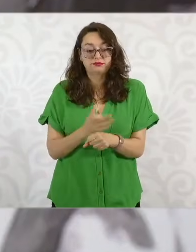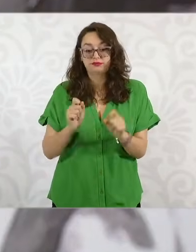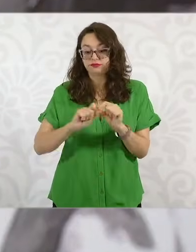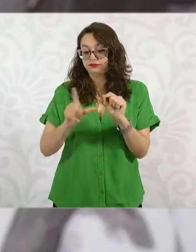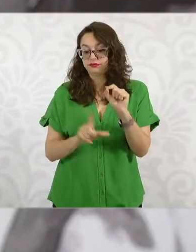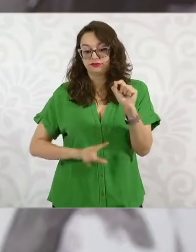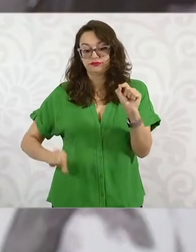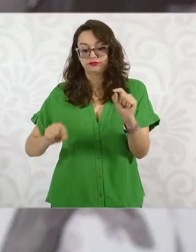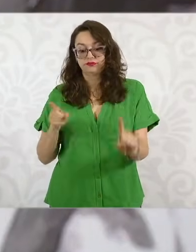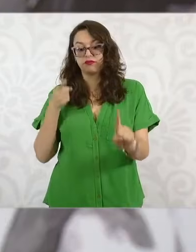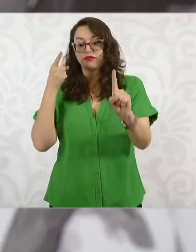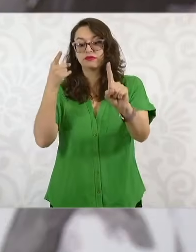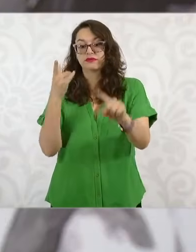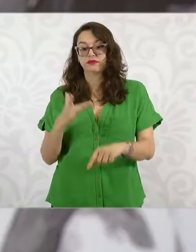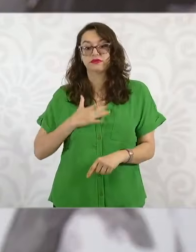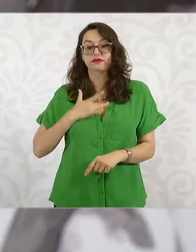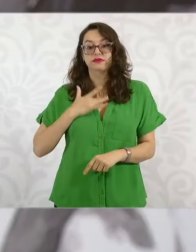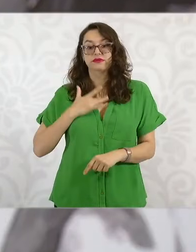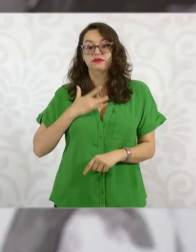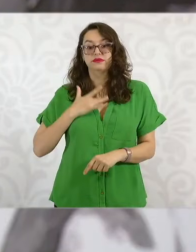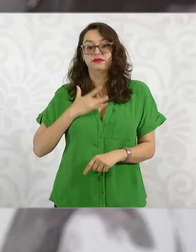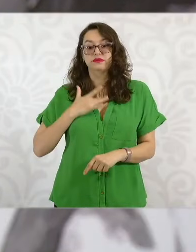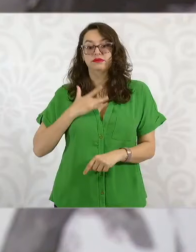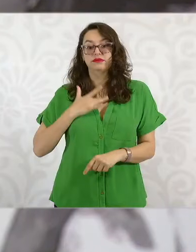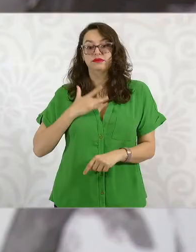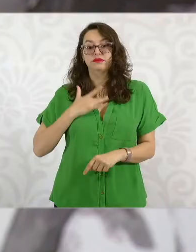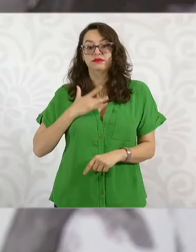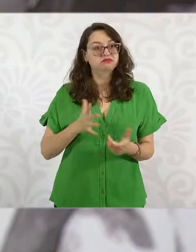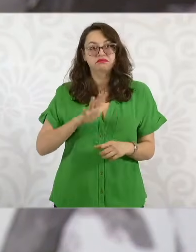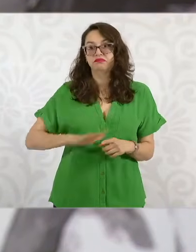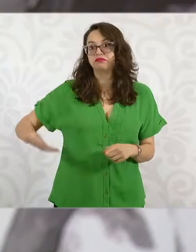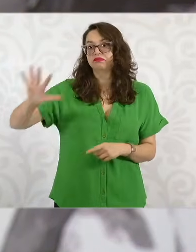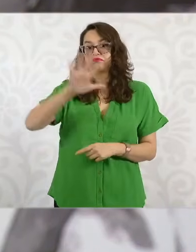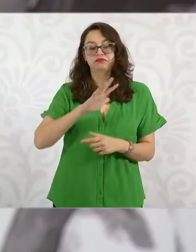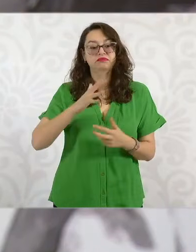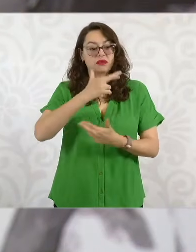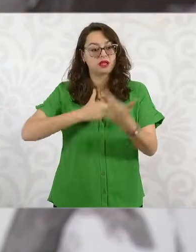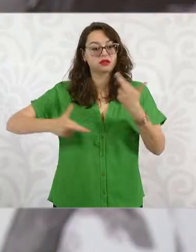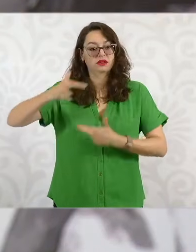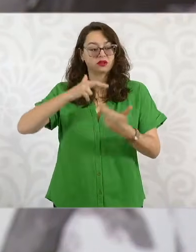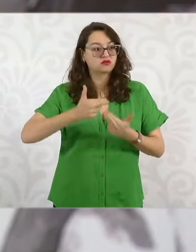convertirse en parte de una cadena de suministro regional. Vamos hacia adelante con este proyecto.